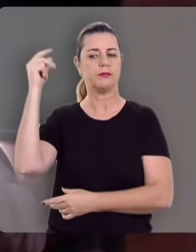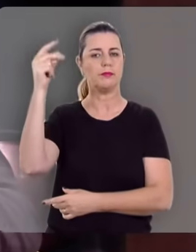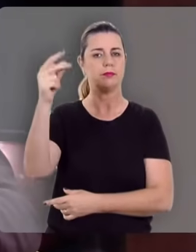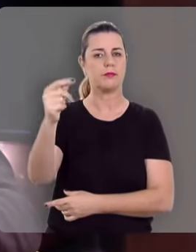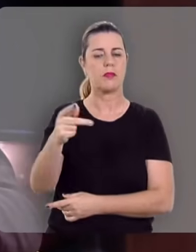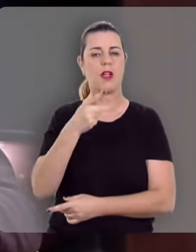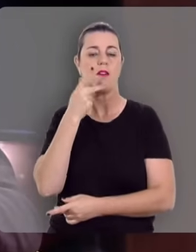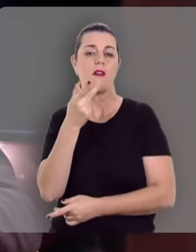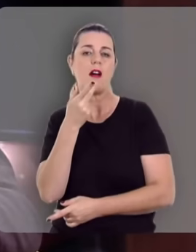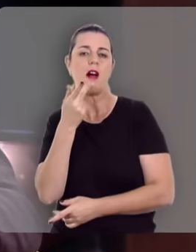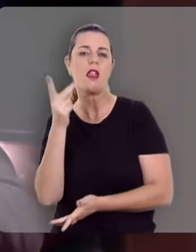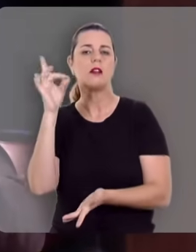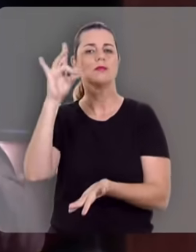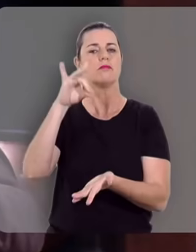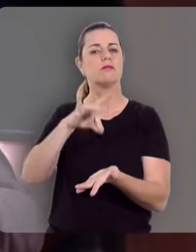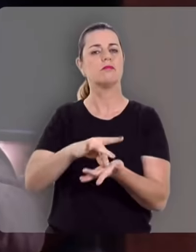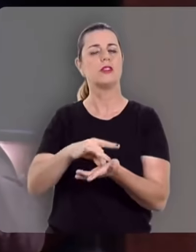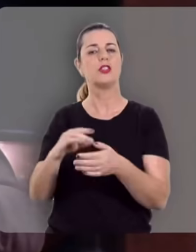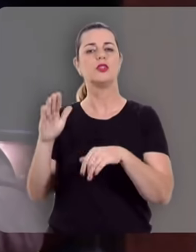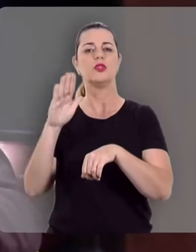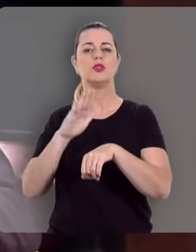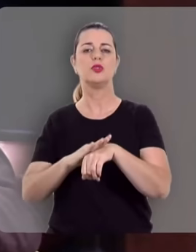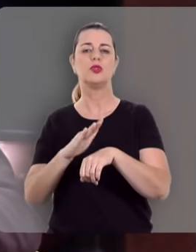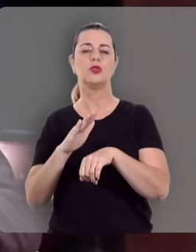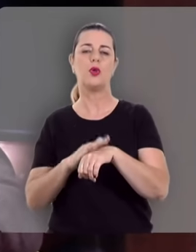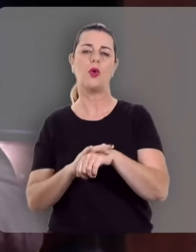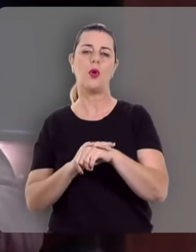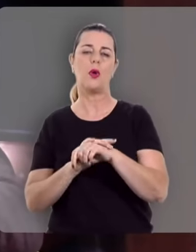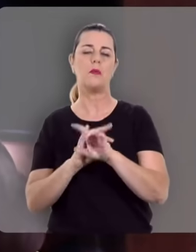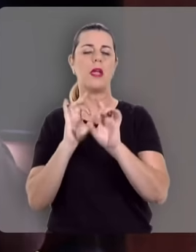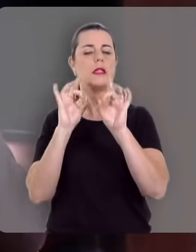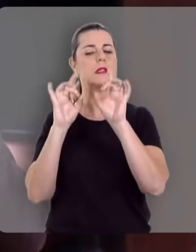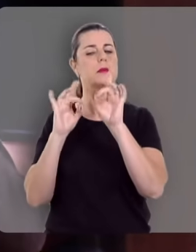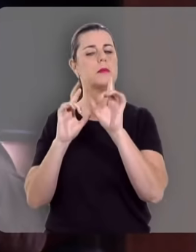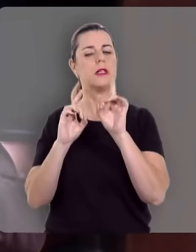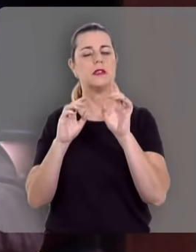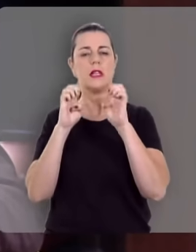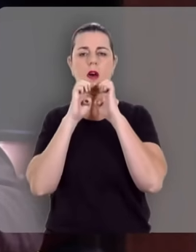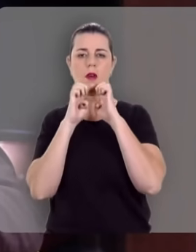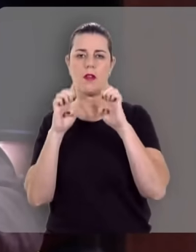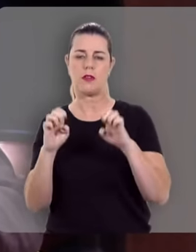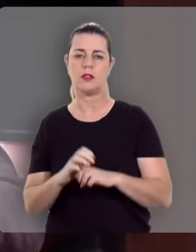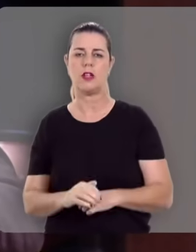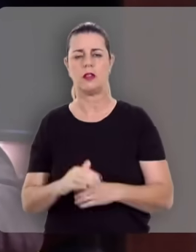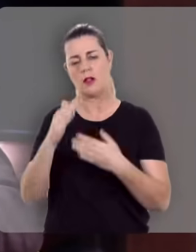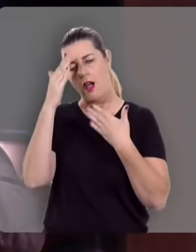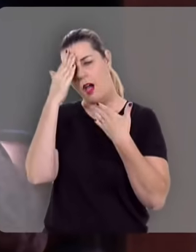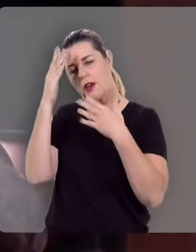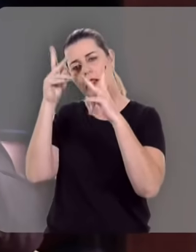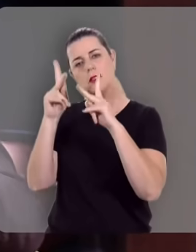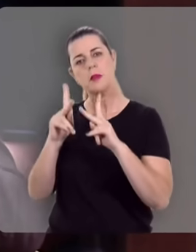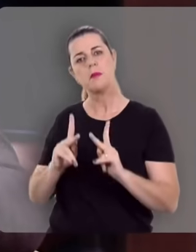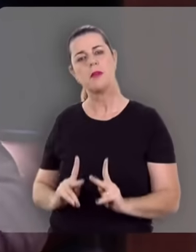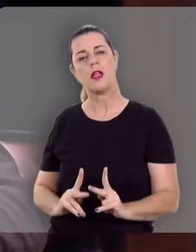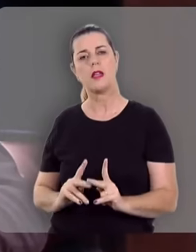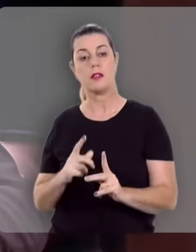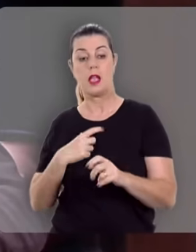longo de todo esse tempo falando exatamente sobre a singularidade do Evangelho agradeço sua presença